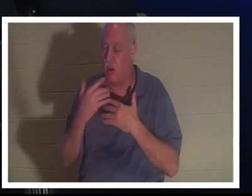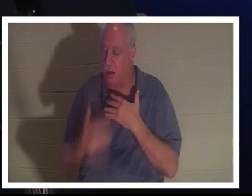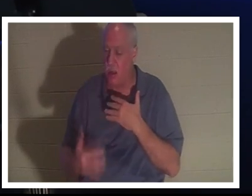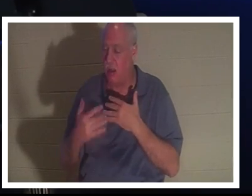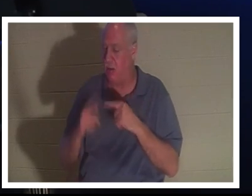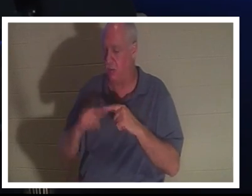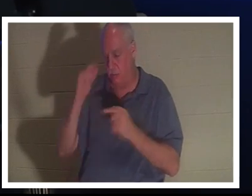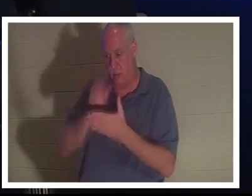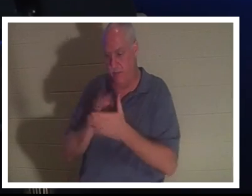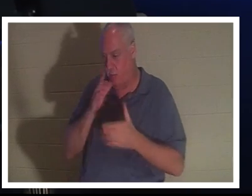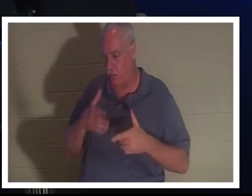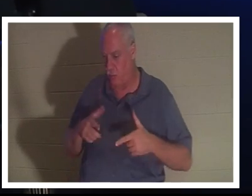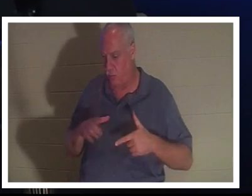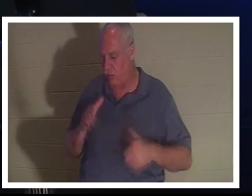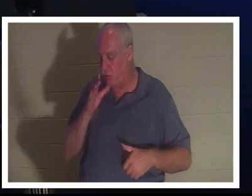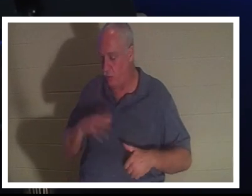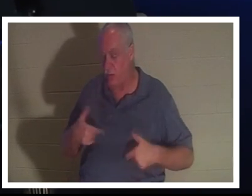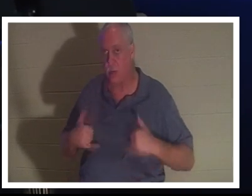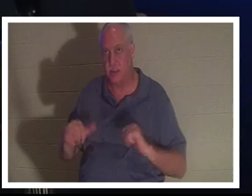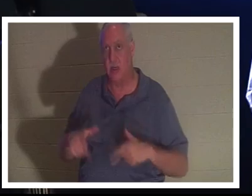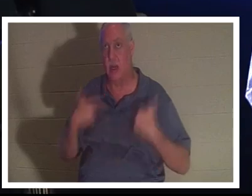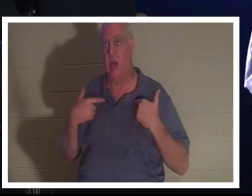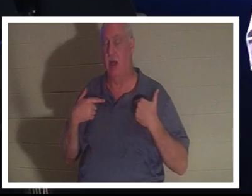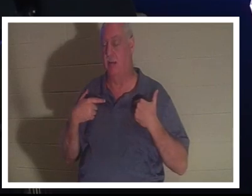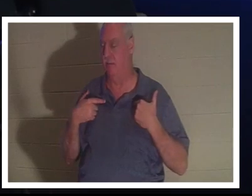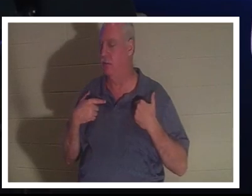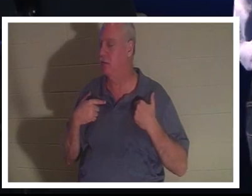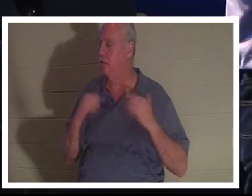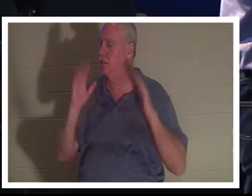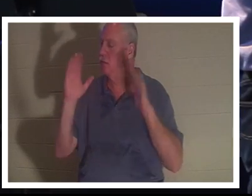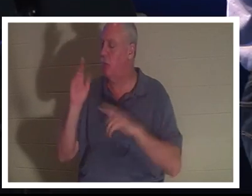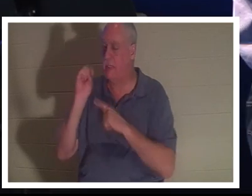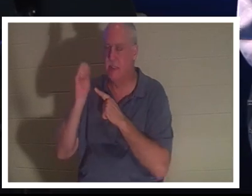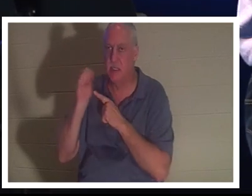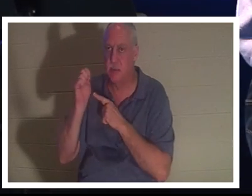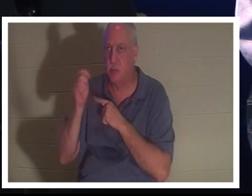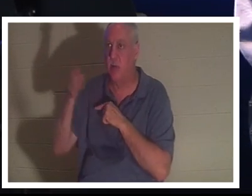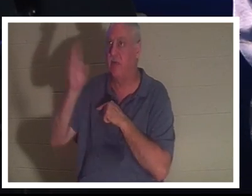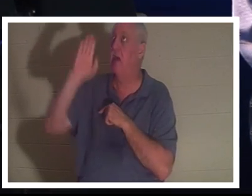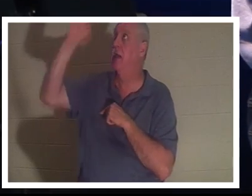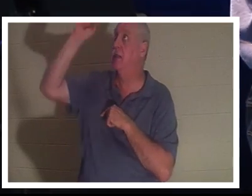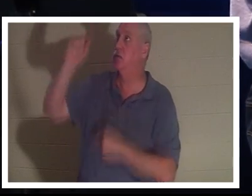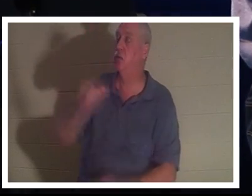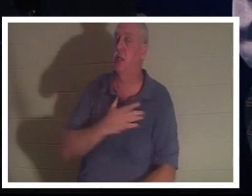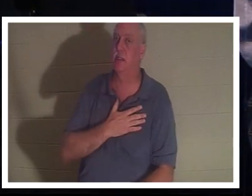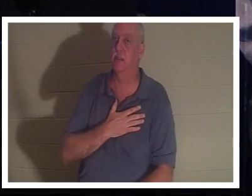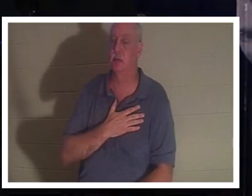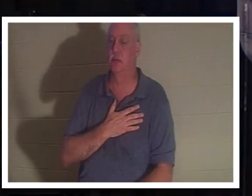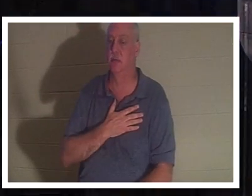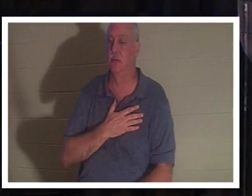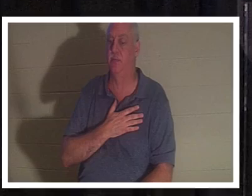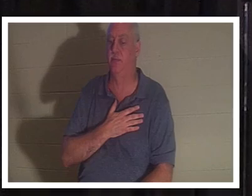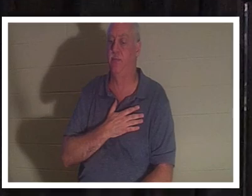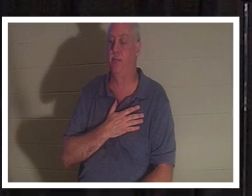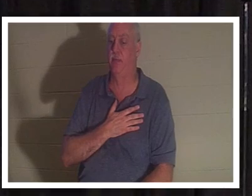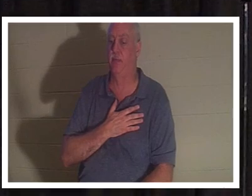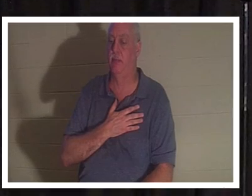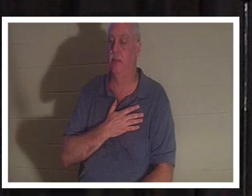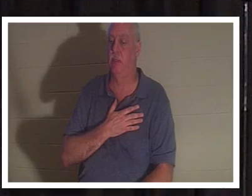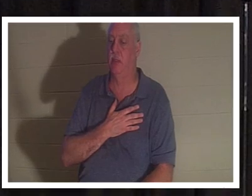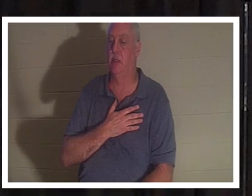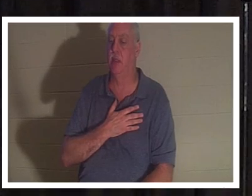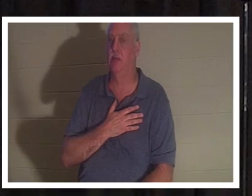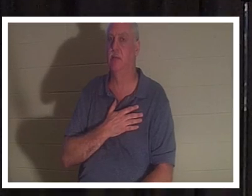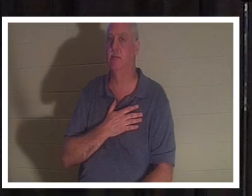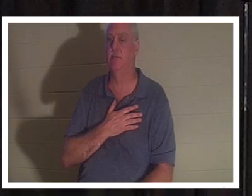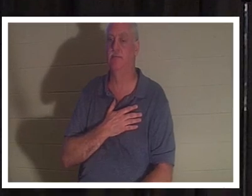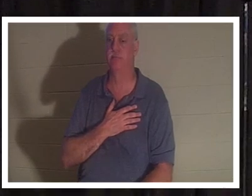这是上帝恩典的奇妙见证。但她有超自然的帮助来帮助她渡过难关，